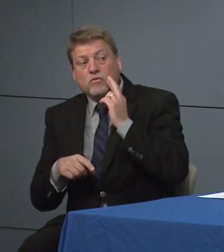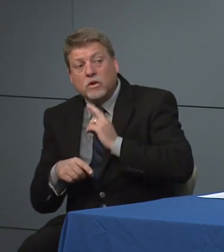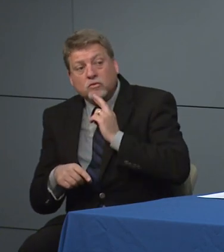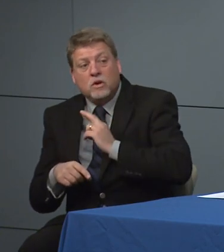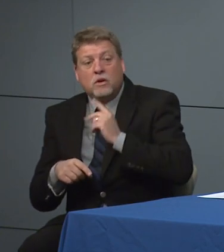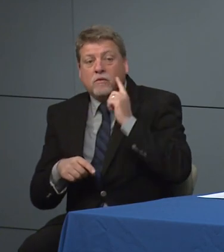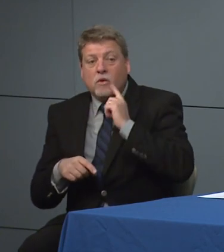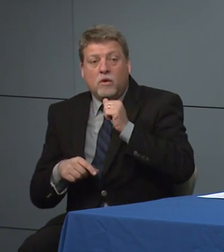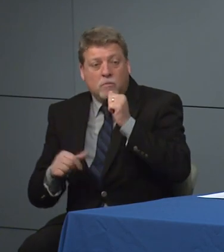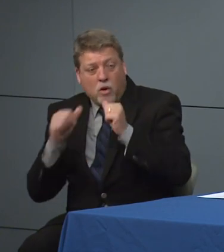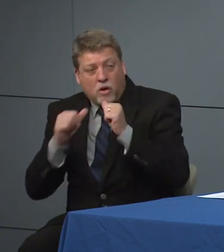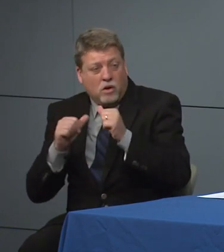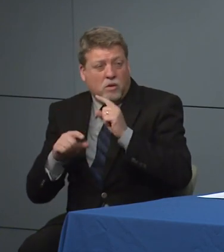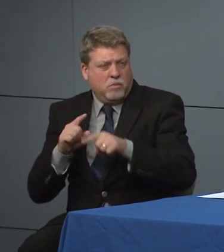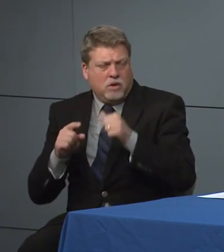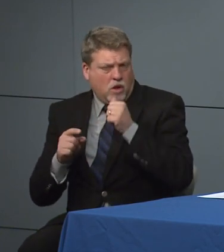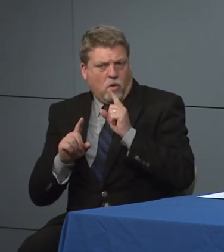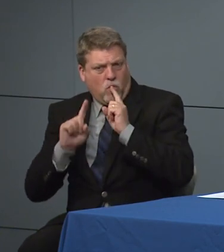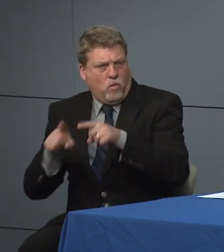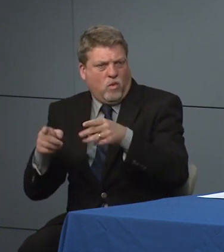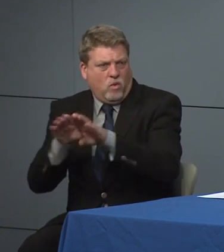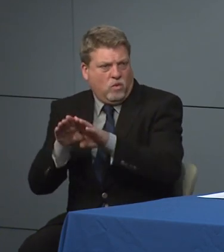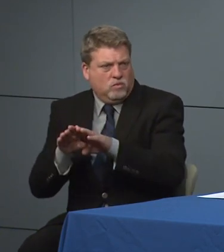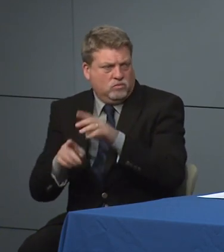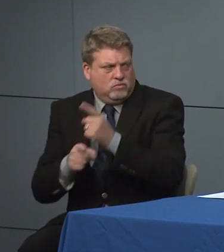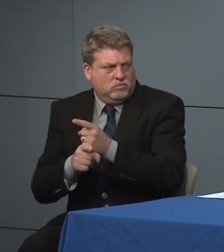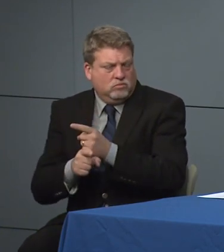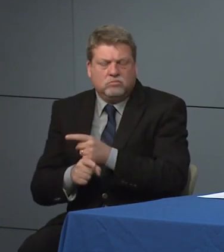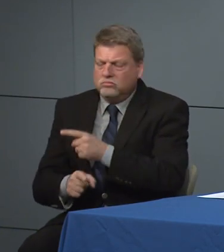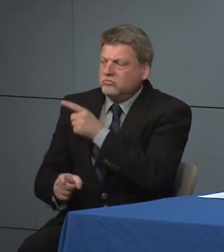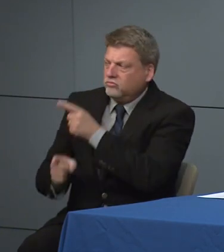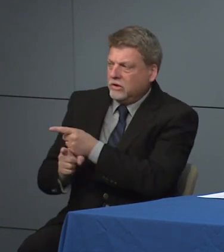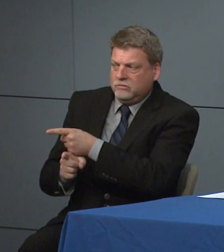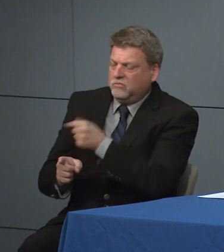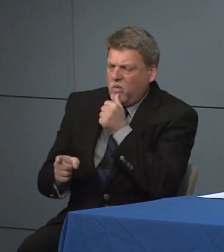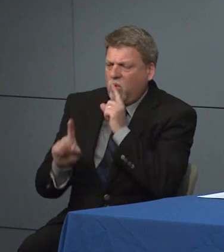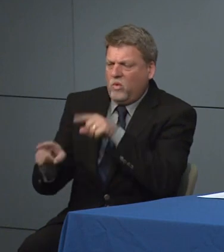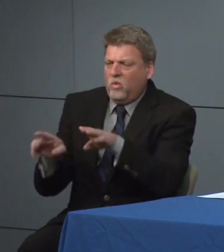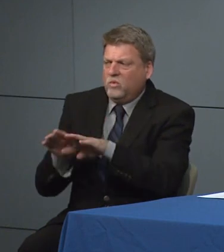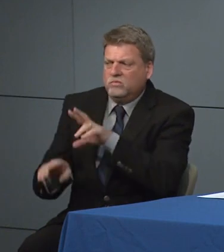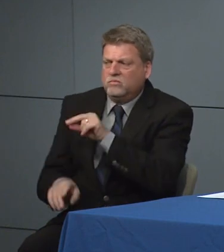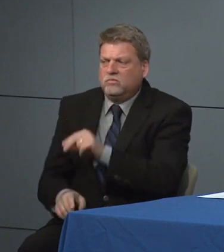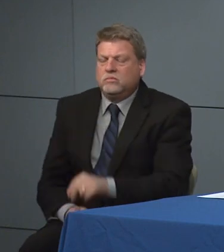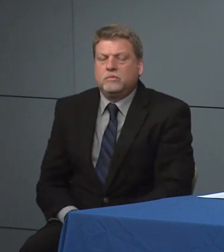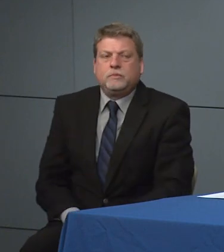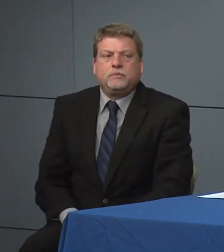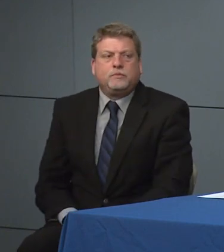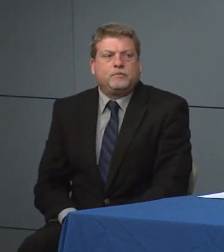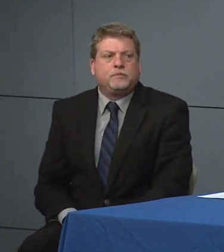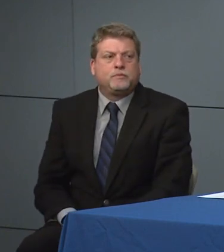restaurantes, pero no está pidiendo que cierran si es correcto, esto